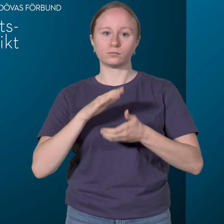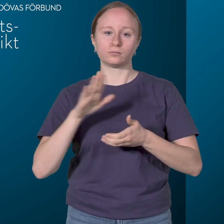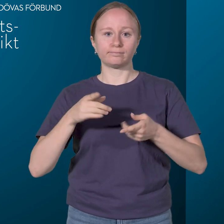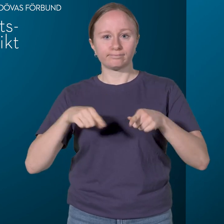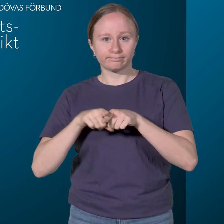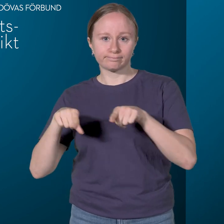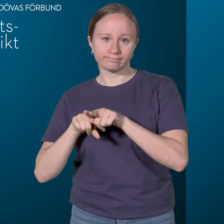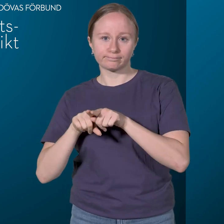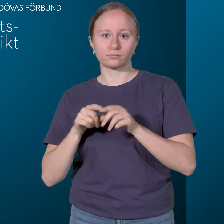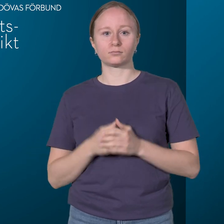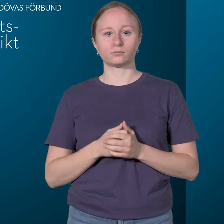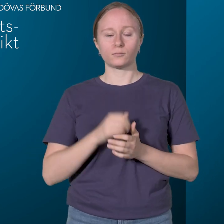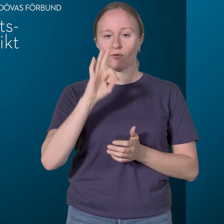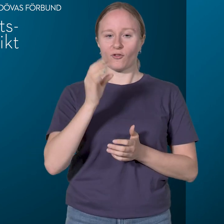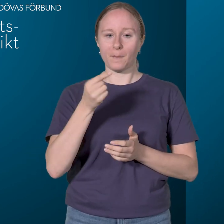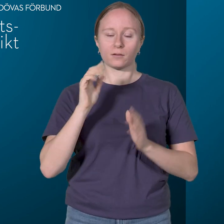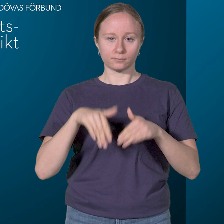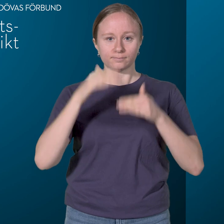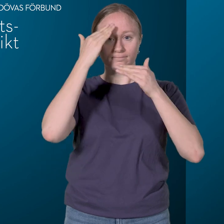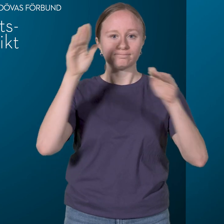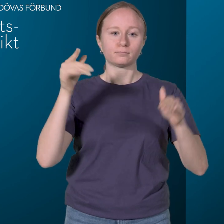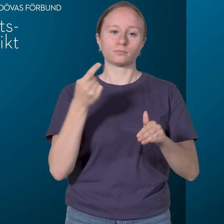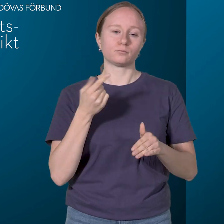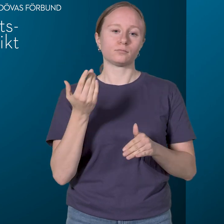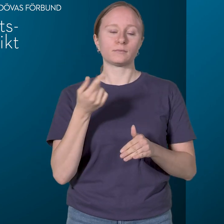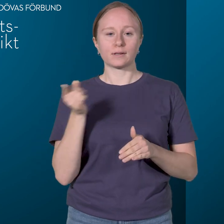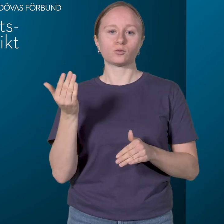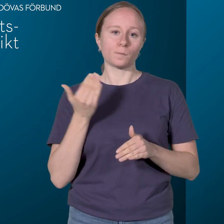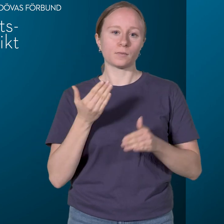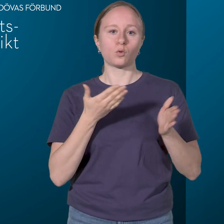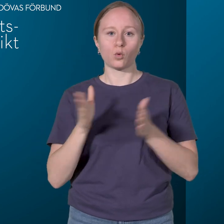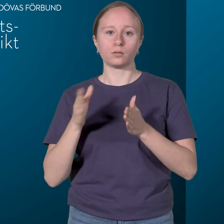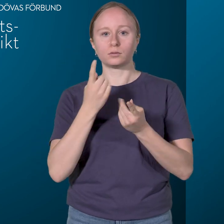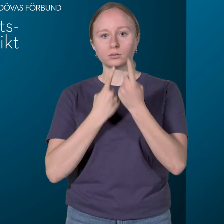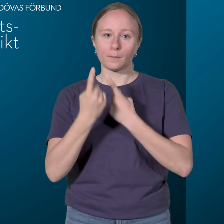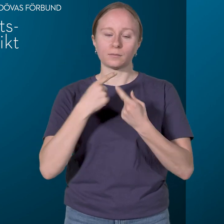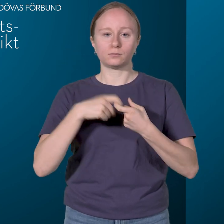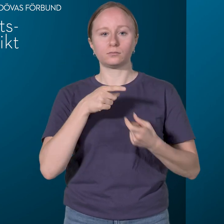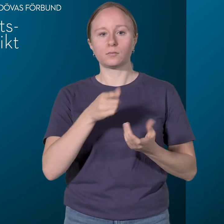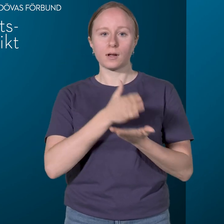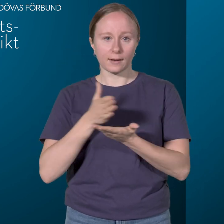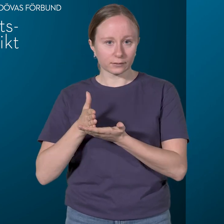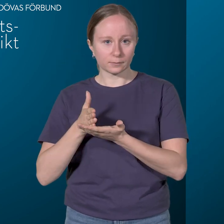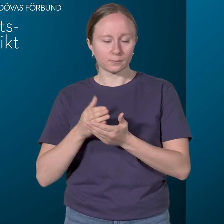och deras verkställande, och Fpa har meddelat att - den kommer att ordna ett samråd om ärendet.